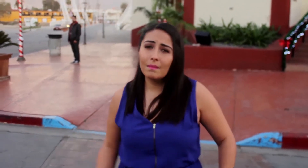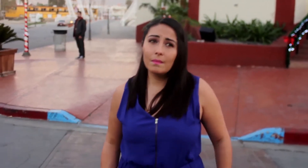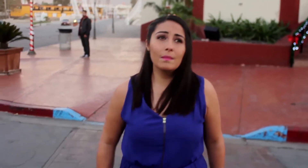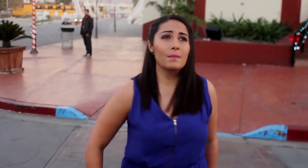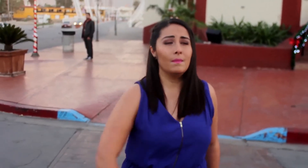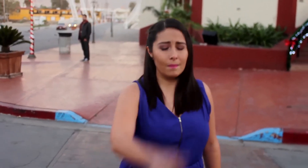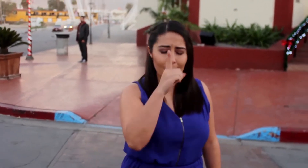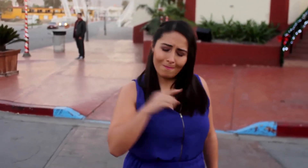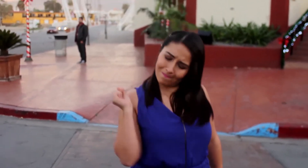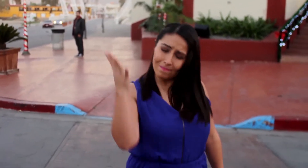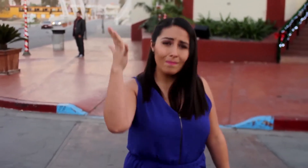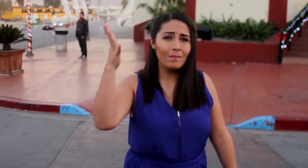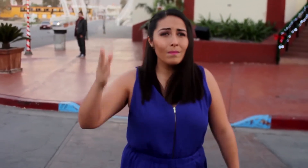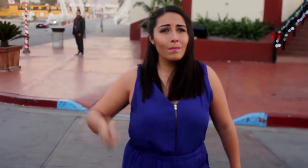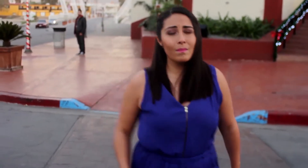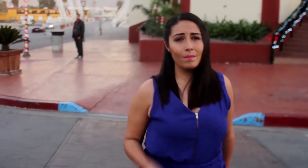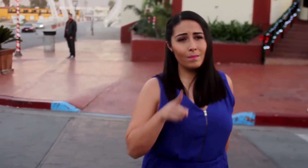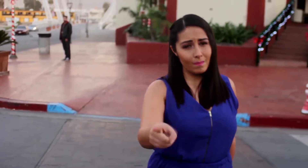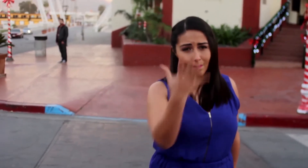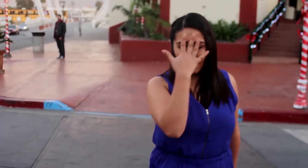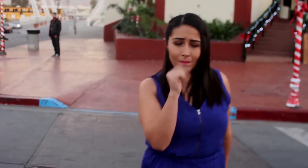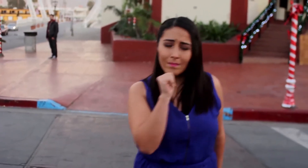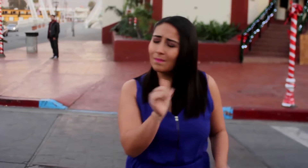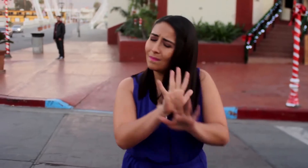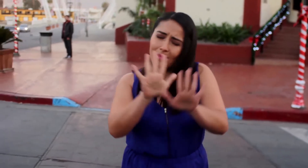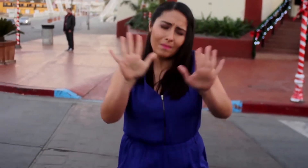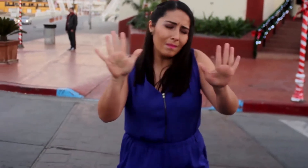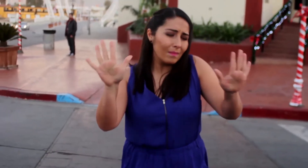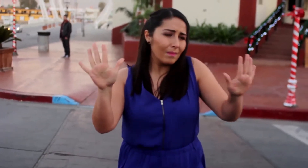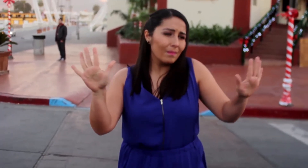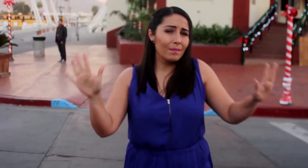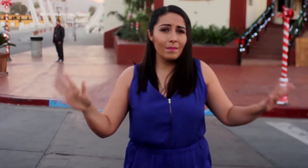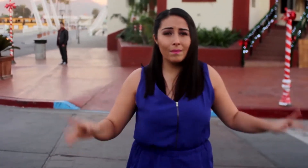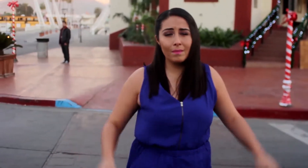que cinismo que ni vergüenza tienes